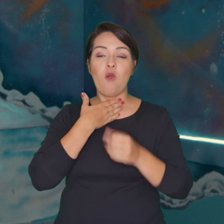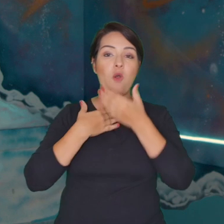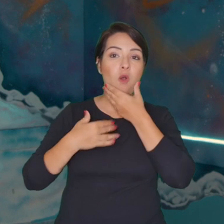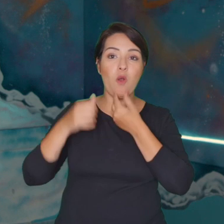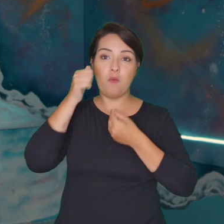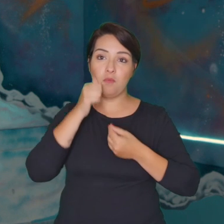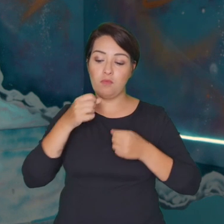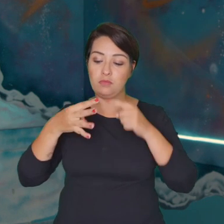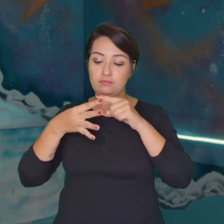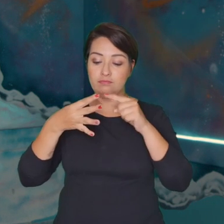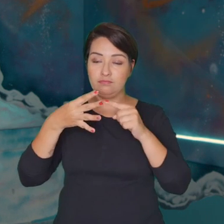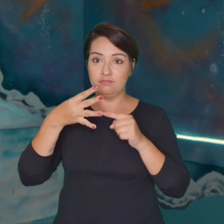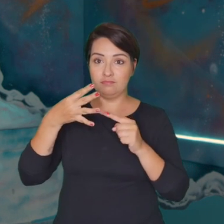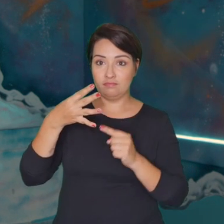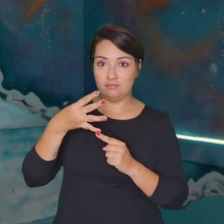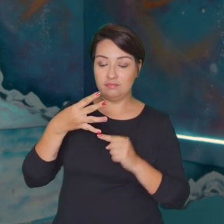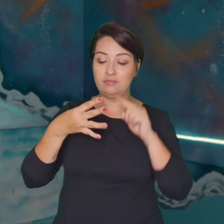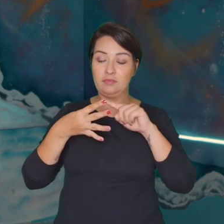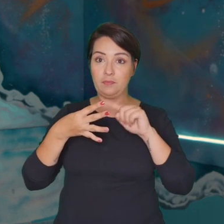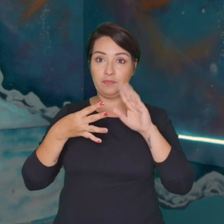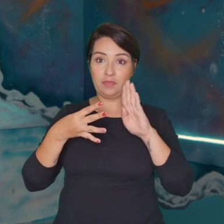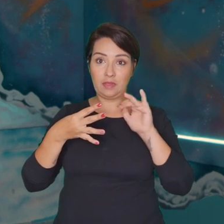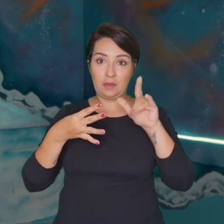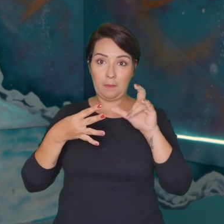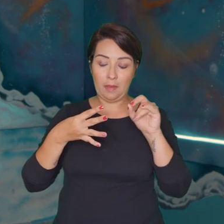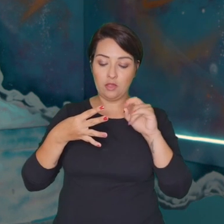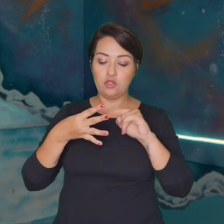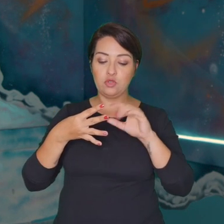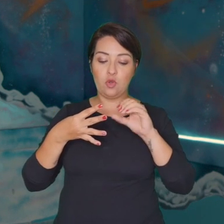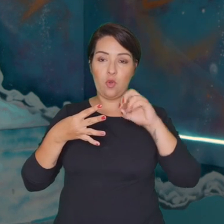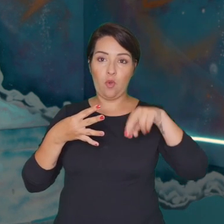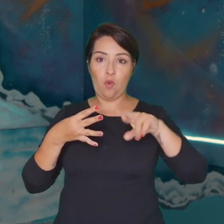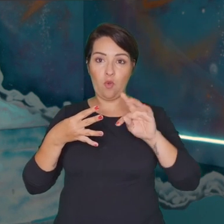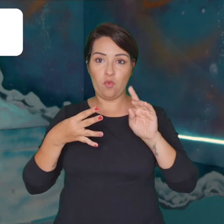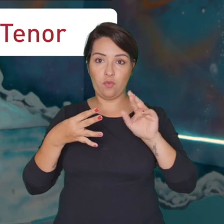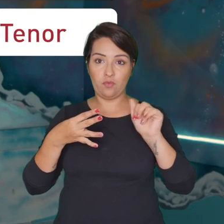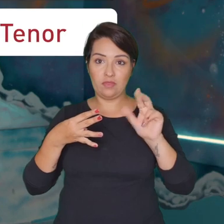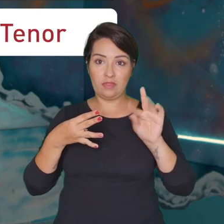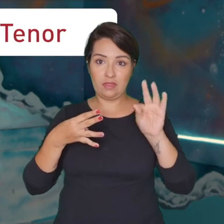dividida em quatro categorias: o baixo, o contralto, o soprano e o tenor.